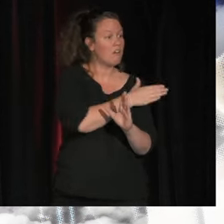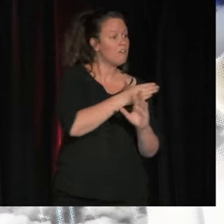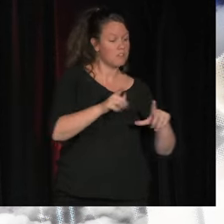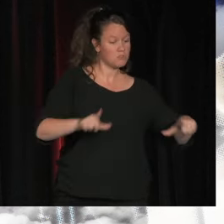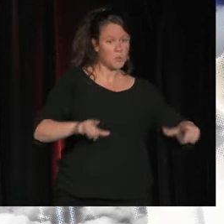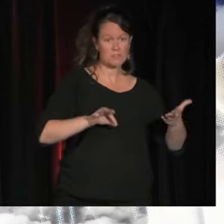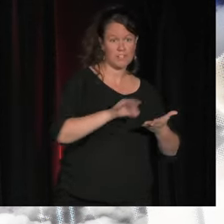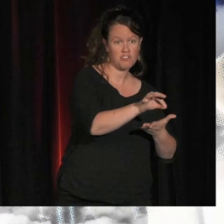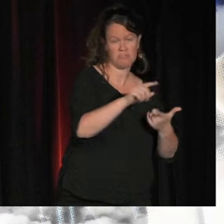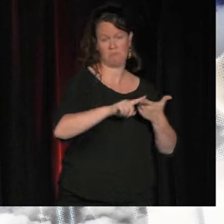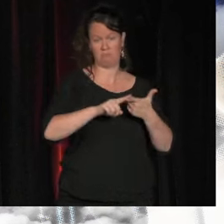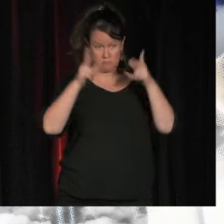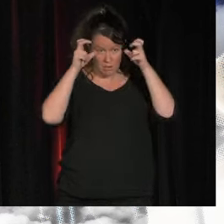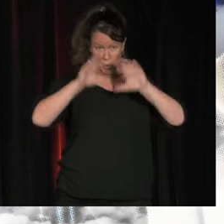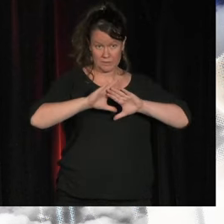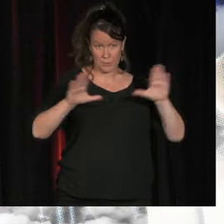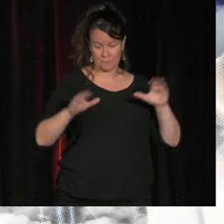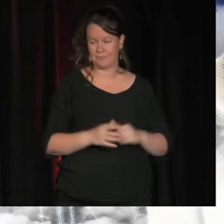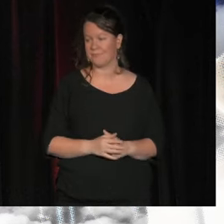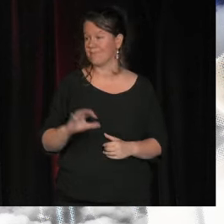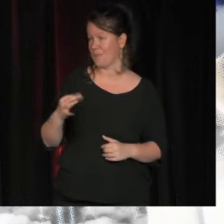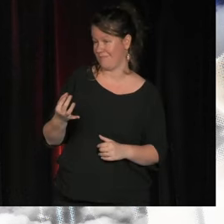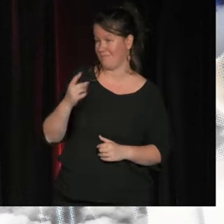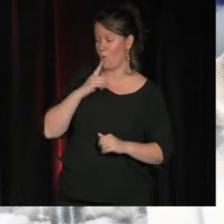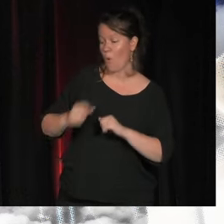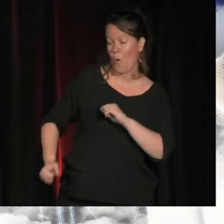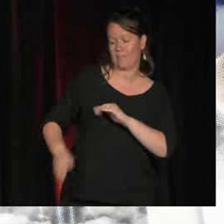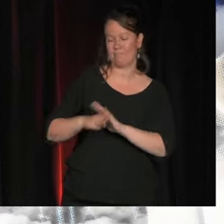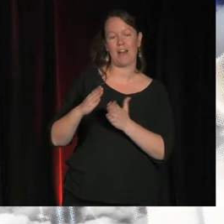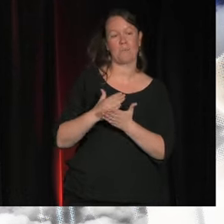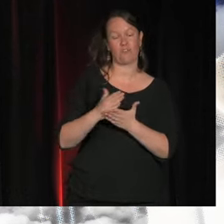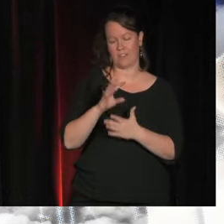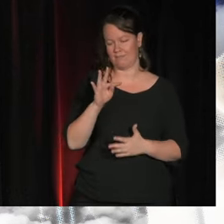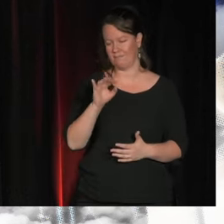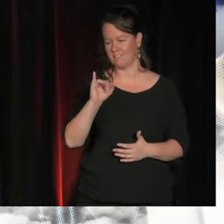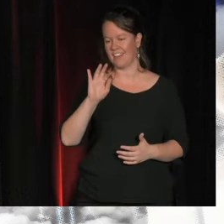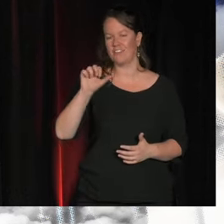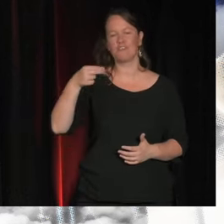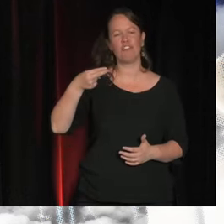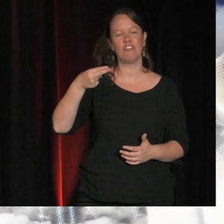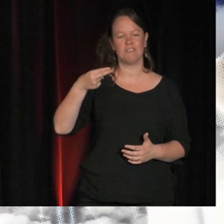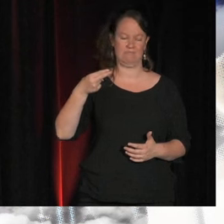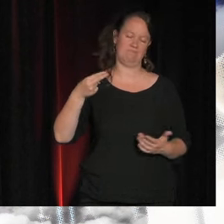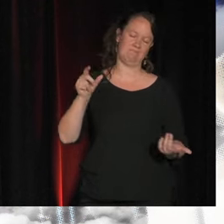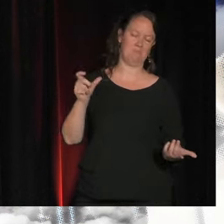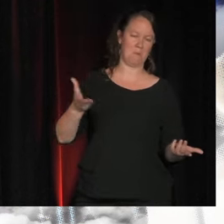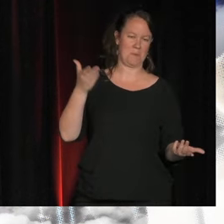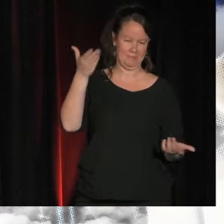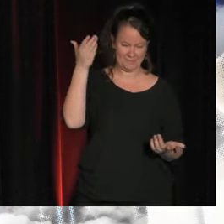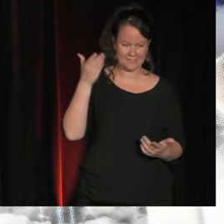Overwatch, ça a été fait sur les cendres du projet Titan, parce que c'est comme ça dans le jeu vidéo, il faut des projets qui ont des noms qui envoient un petit peu, qui était un jeu qui était développé